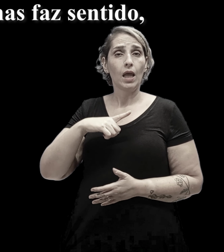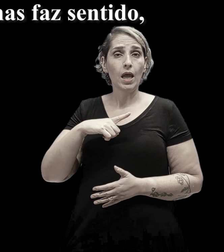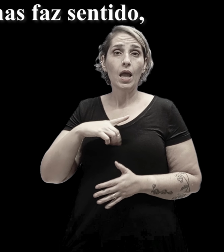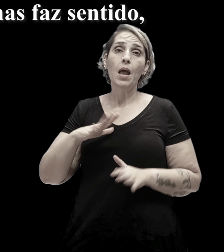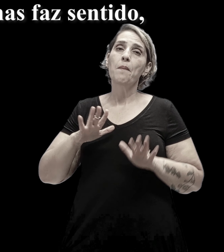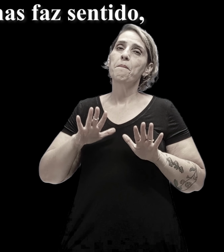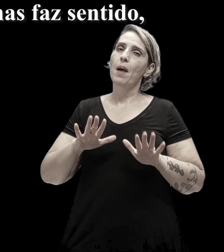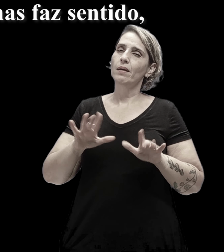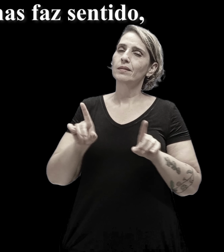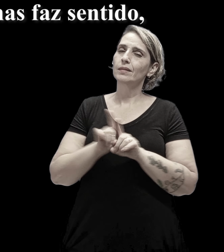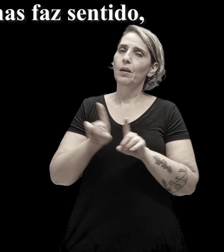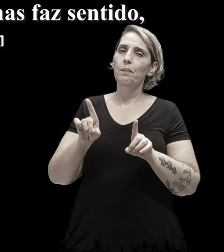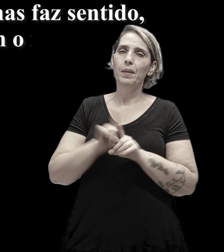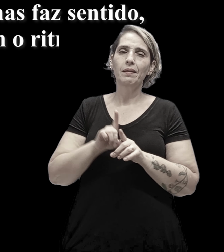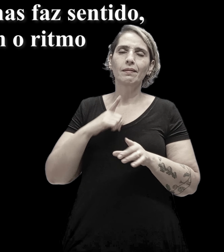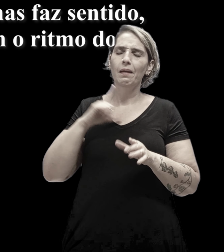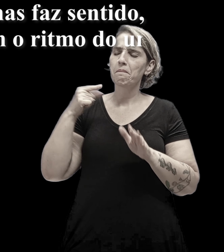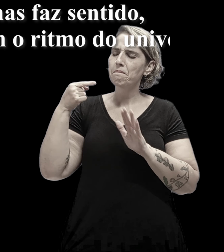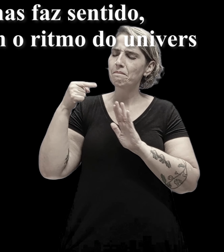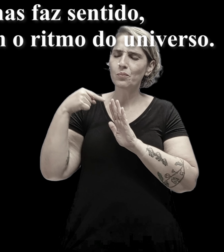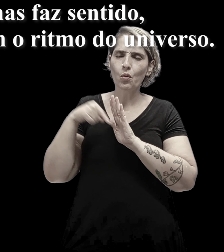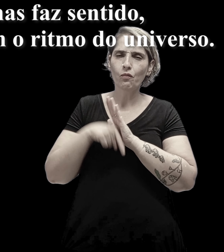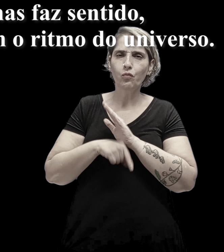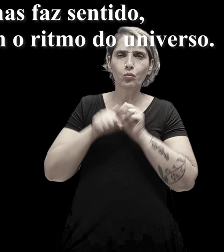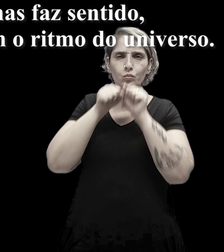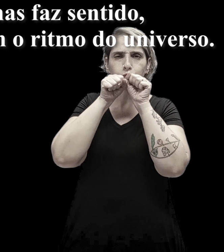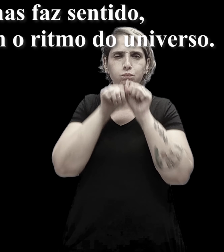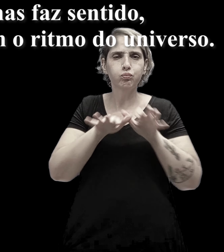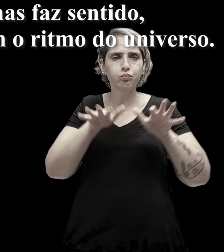mas que ressoa profundamente com o ritmo do universo.